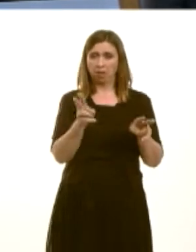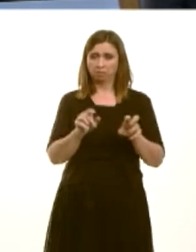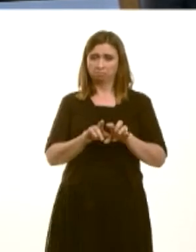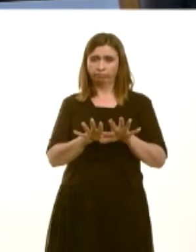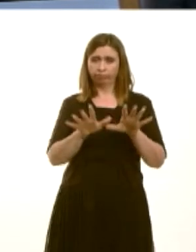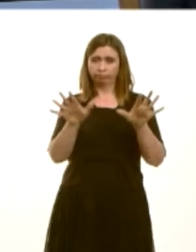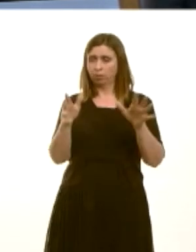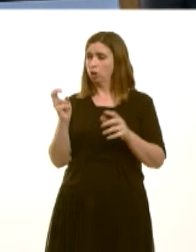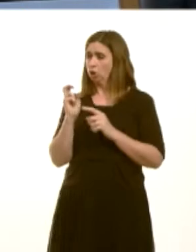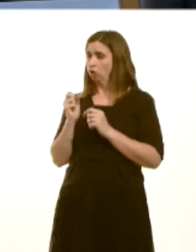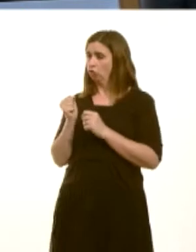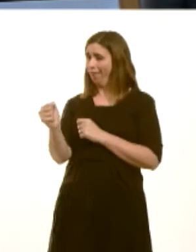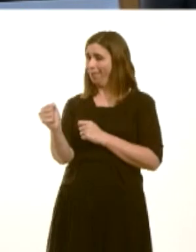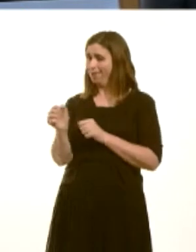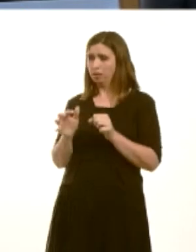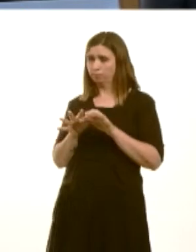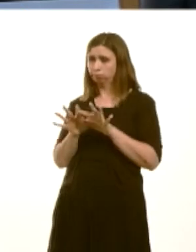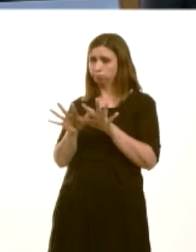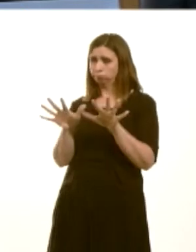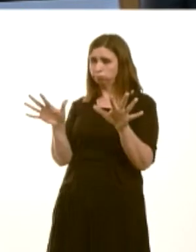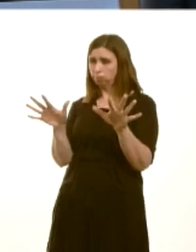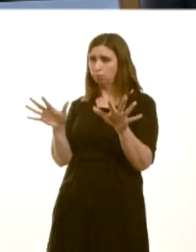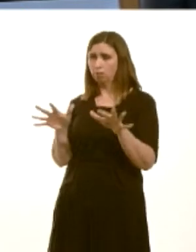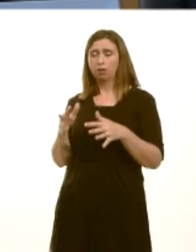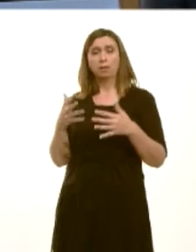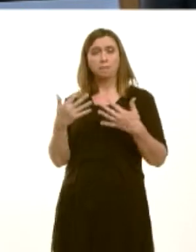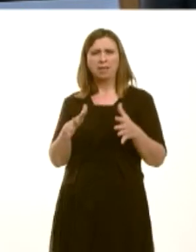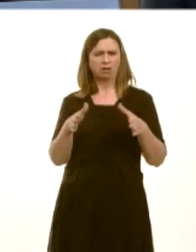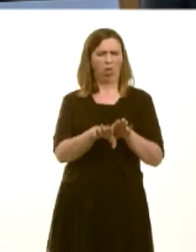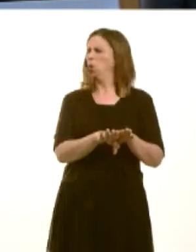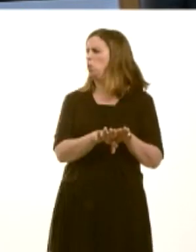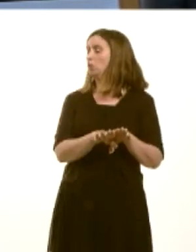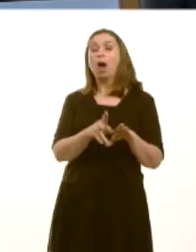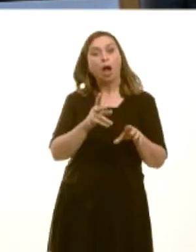wediíi roi mewn lle, mae rhwydwaith trenau wedi cael ei roi mewn lle ac, wrth gwrs, rydym